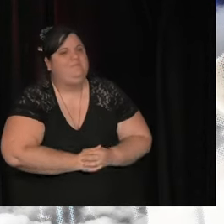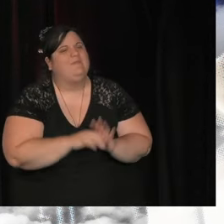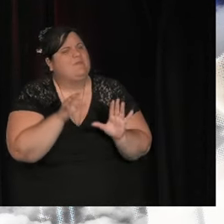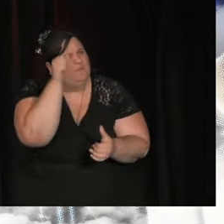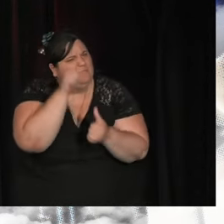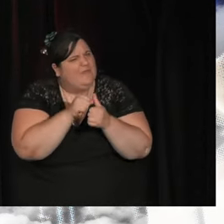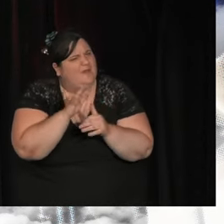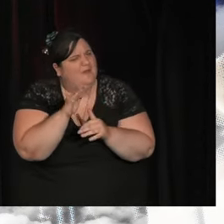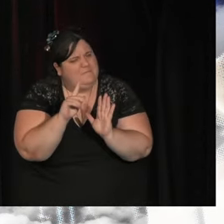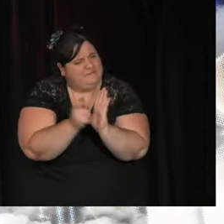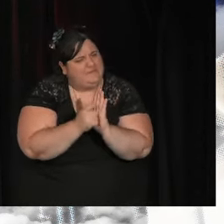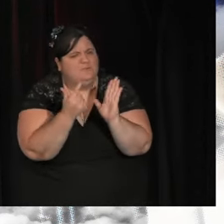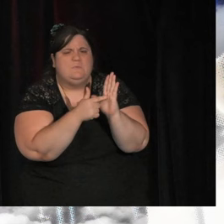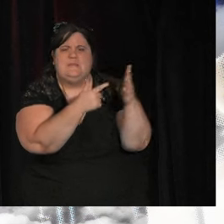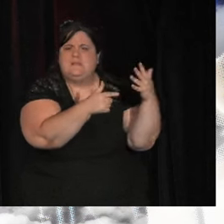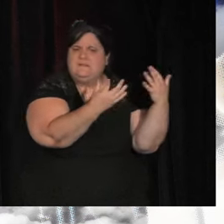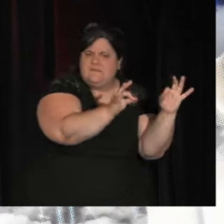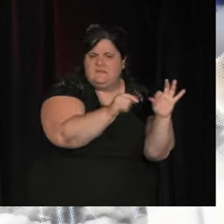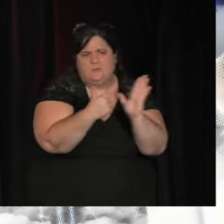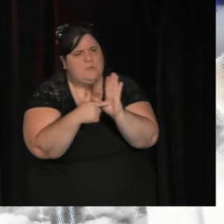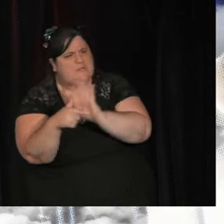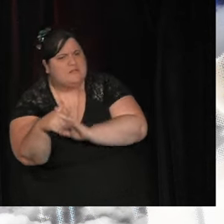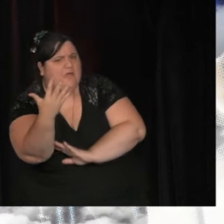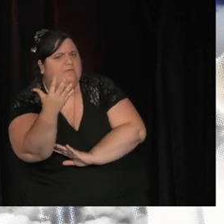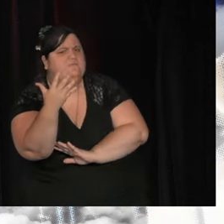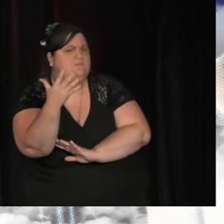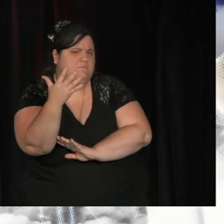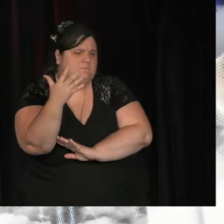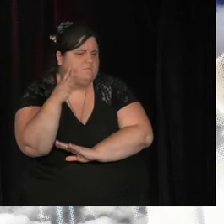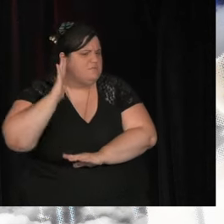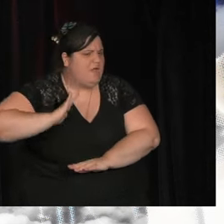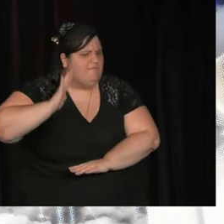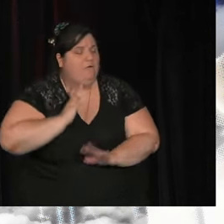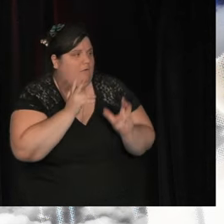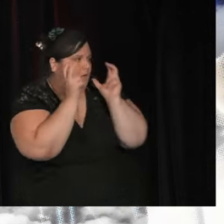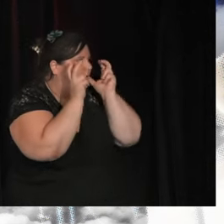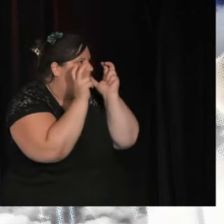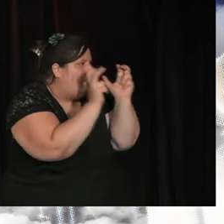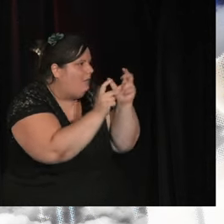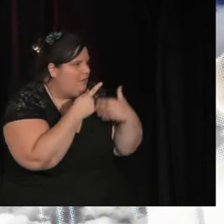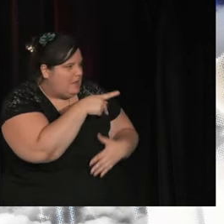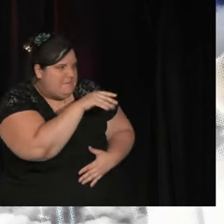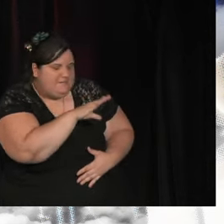dans les années 2010, 2015, où il y avait ce côté PC (Master) , tu sais, les gens qui étaient : "Waouh, le jeu PC, c'est trop joli et tout." Mais tu pouvais répondre :